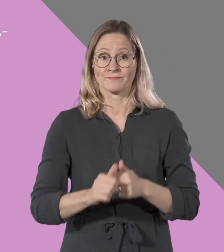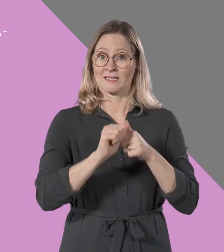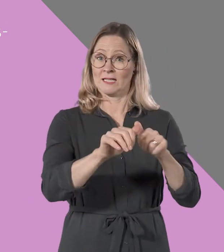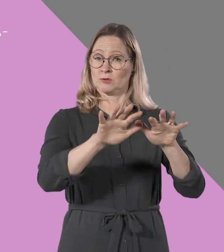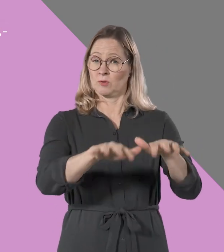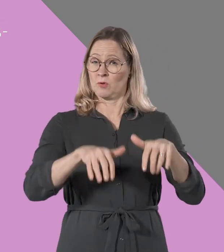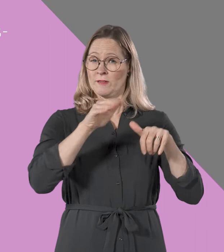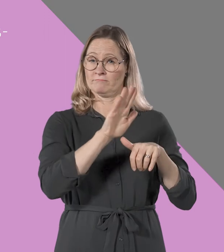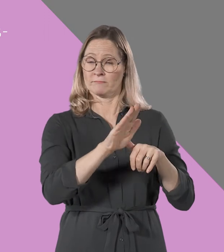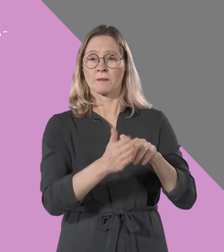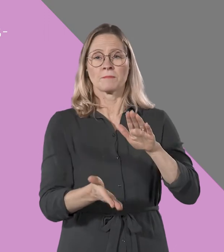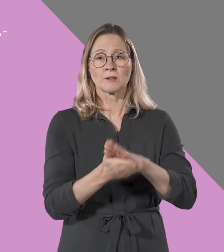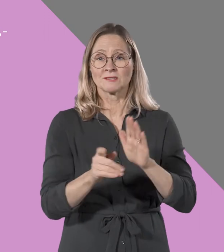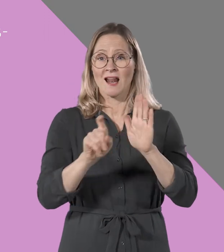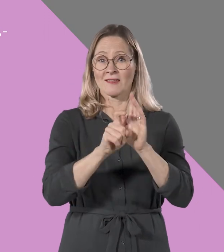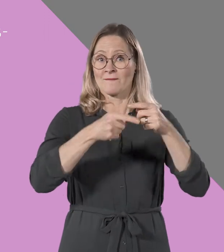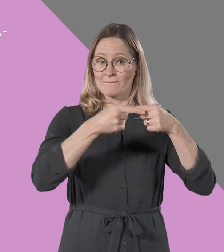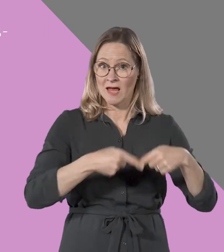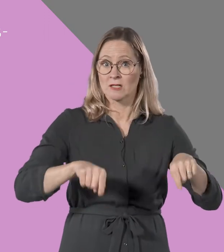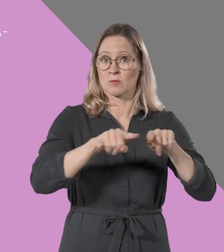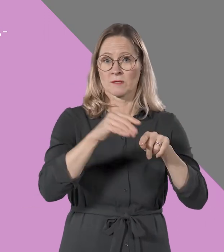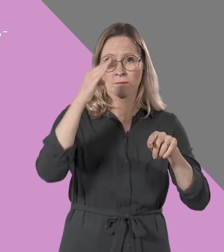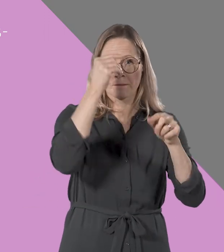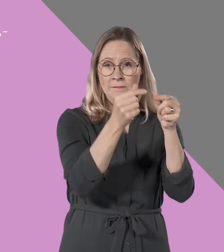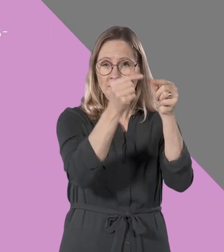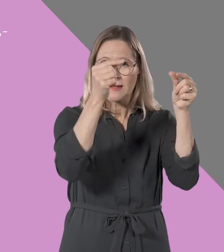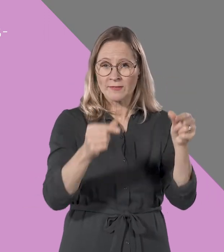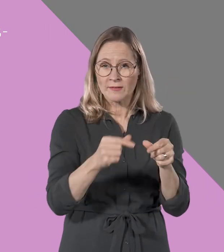Eduskunnan perustuslakivaliokunnan mietintö, -